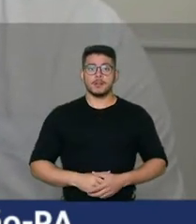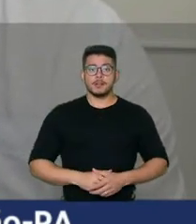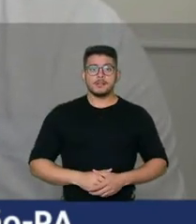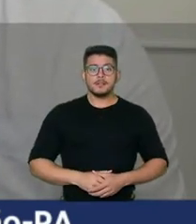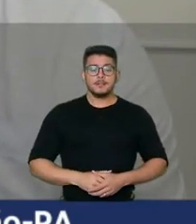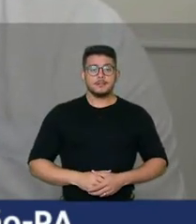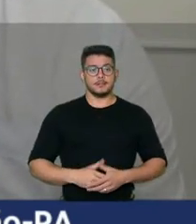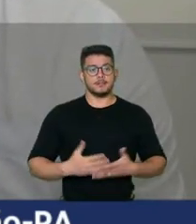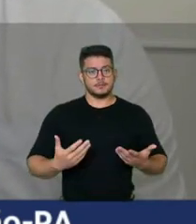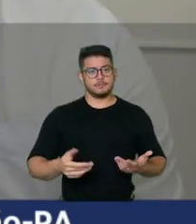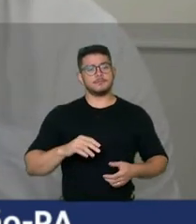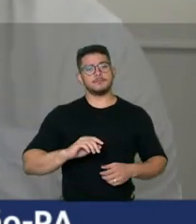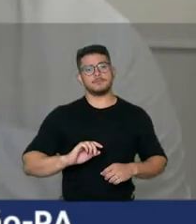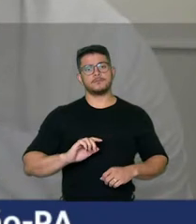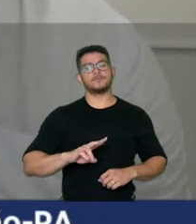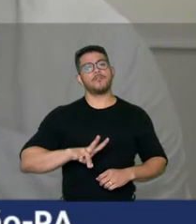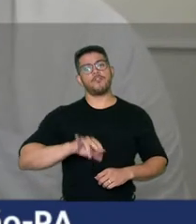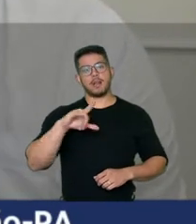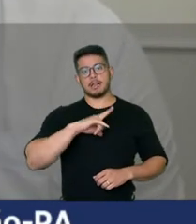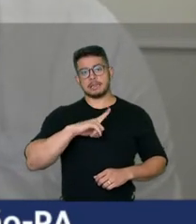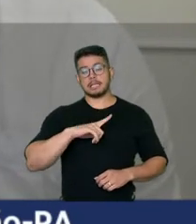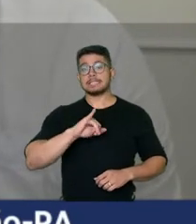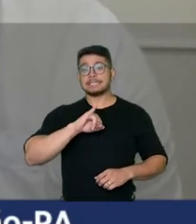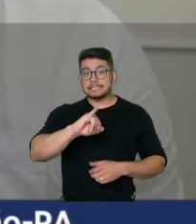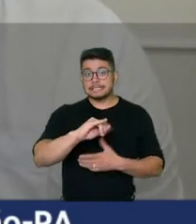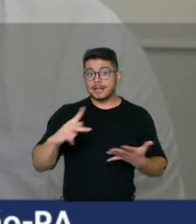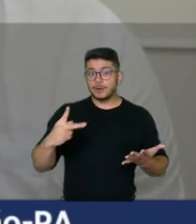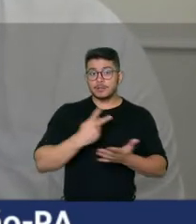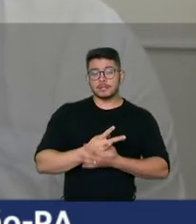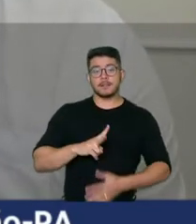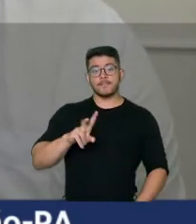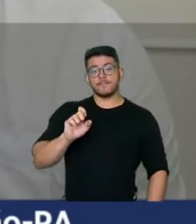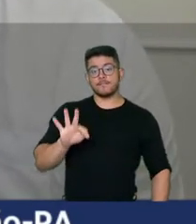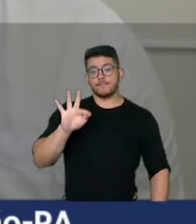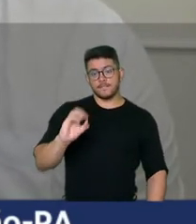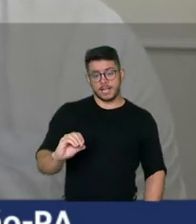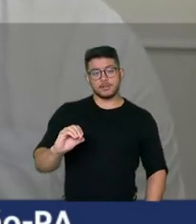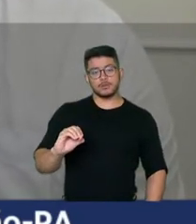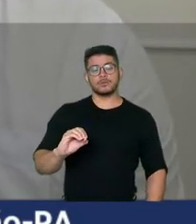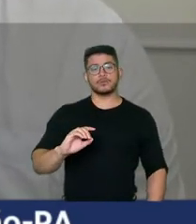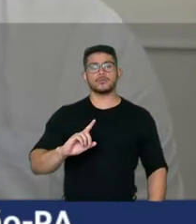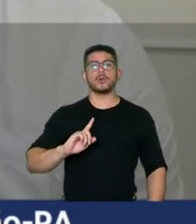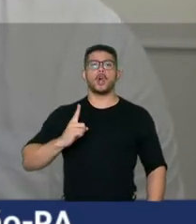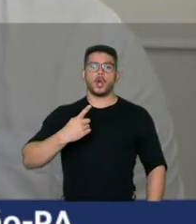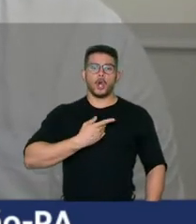CUMPRIDOR DE ACORDO... DUAS... DEMONSTRAM ISSO... PARA QUE SE CASO HAJA VETO... DA FORMA COMO FOI... COMO FOI COGITADO,